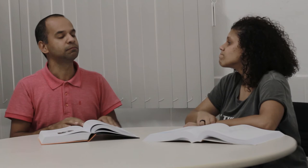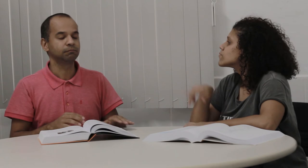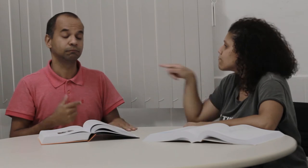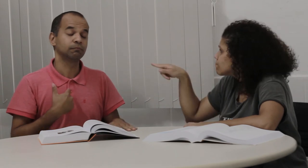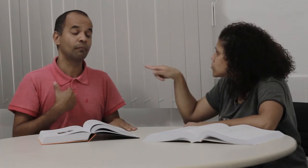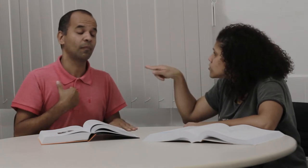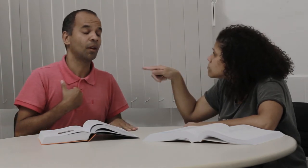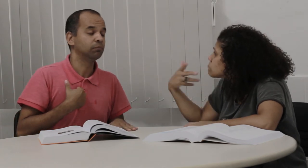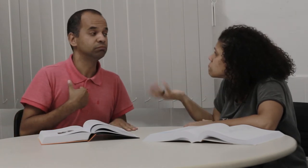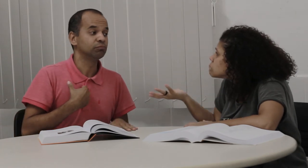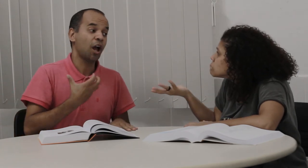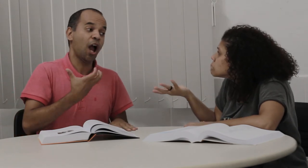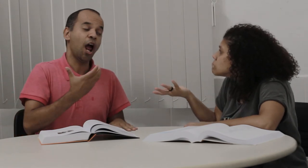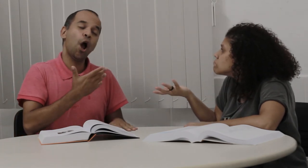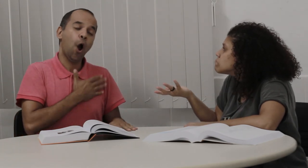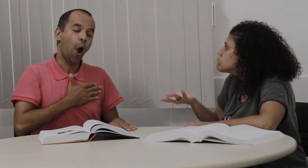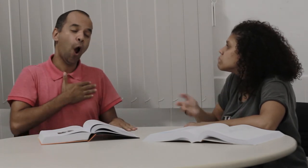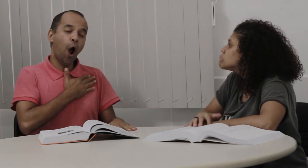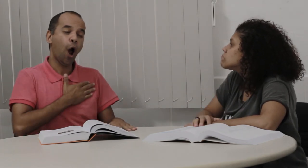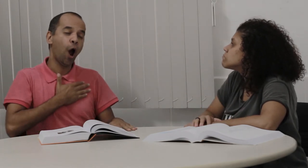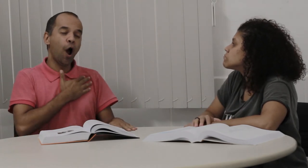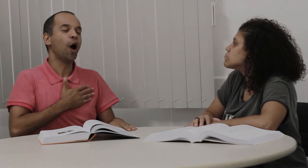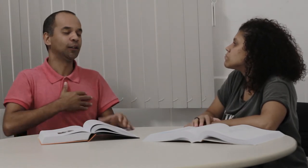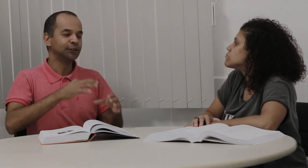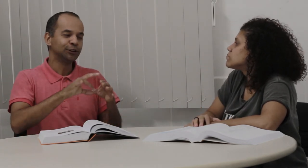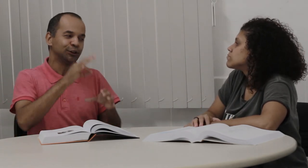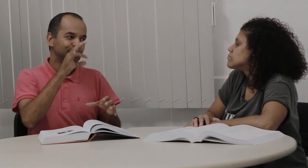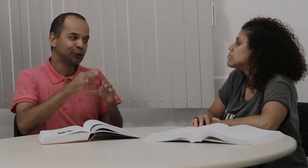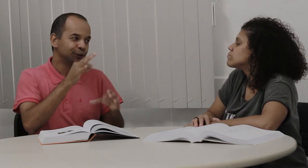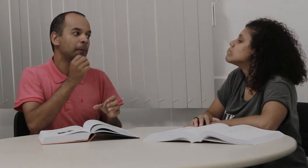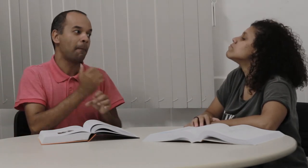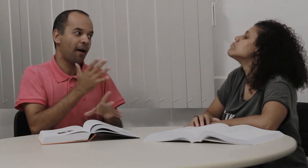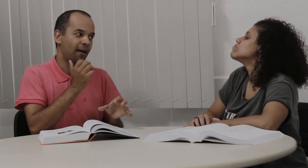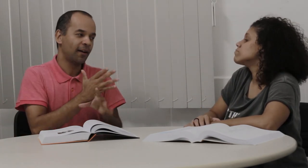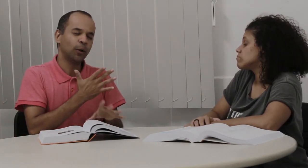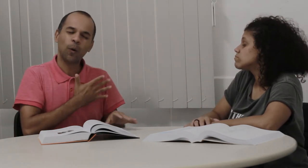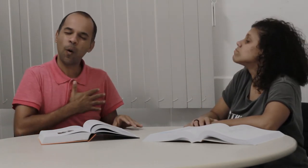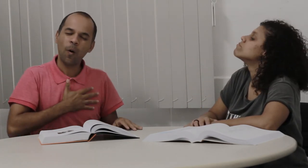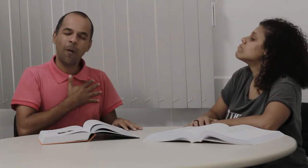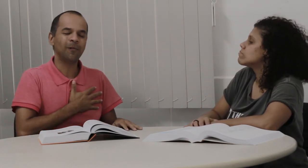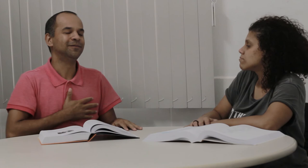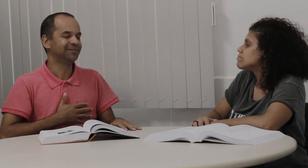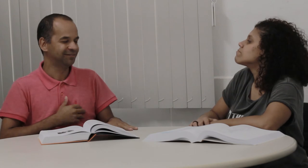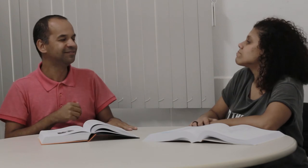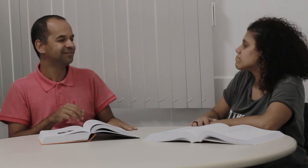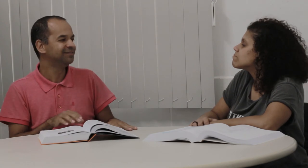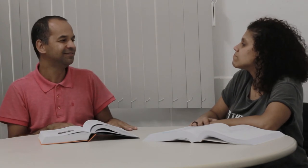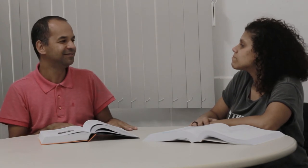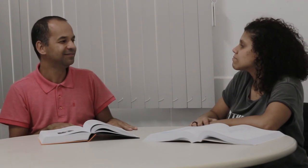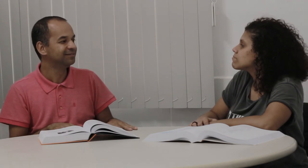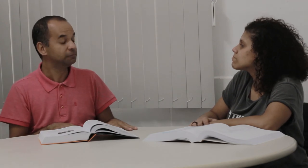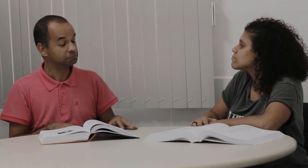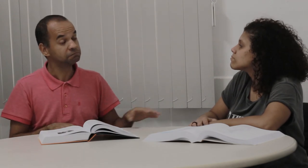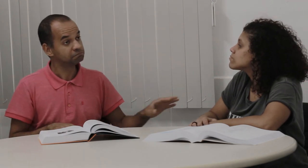E você? Eu acho que vou optar por uma coisa que eu mais gosto que é batata chips mesmo. Gosto muito!